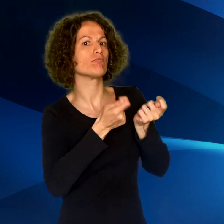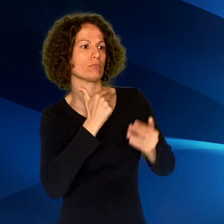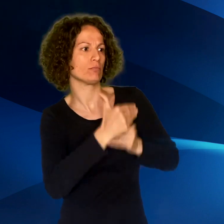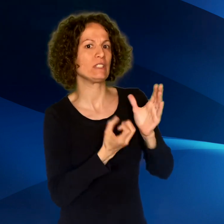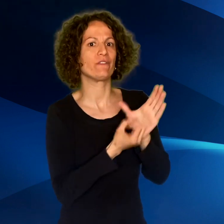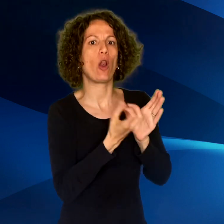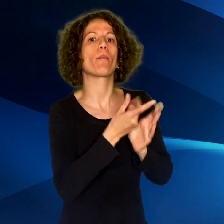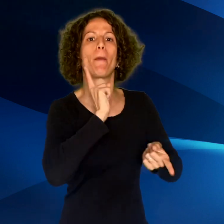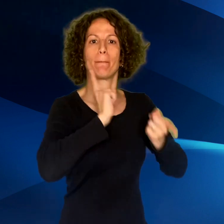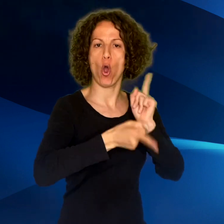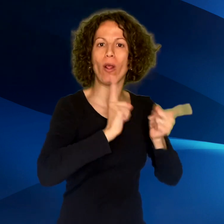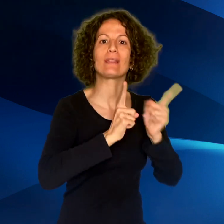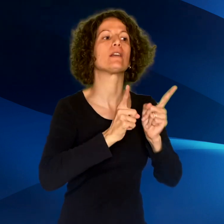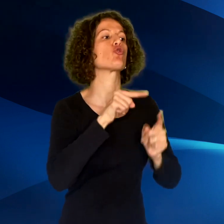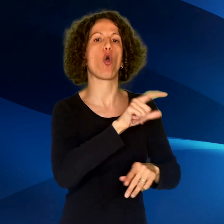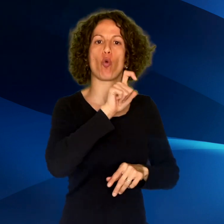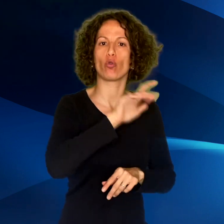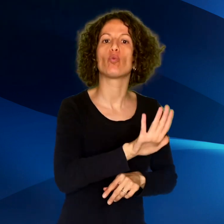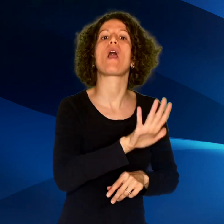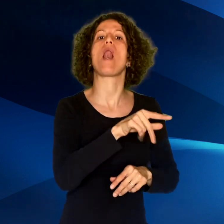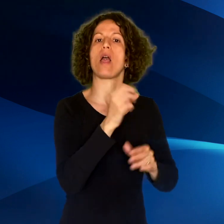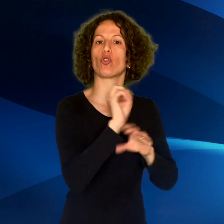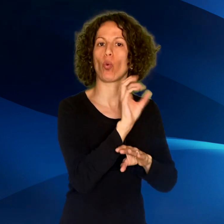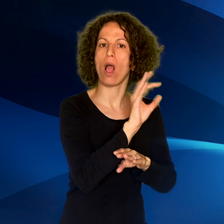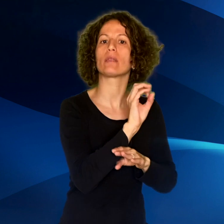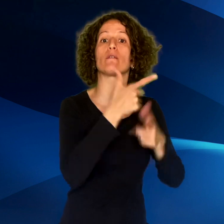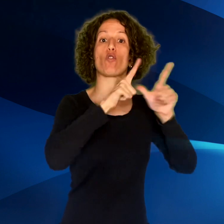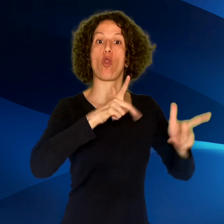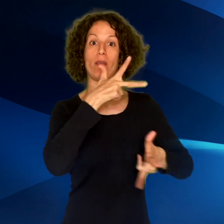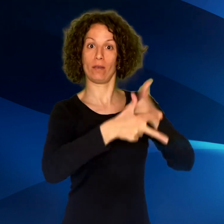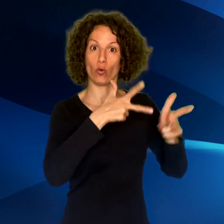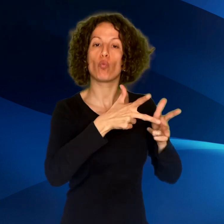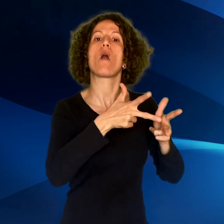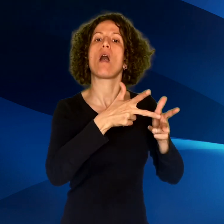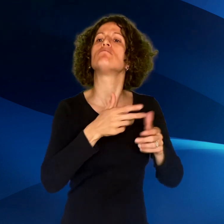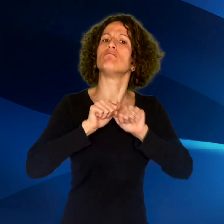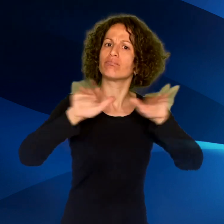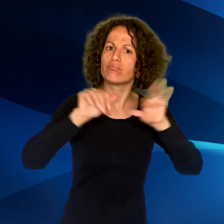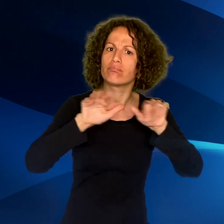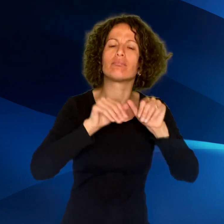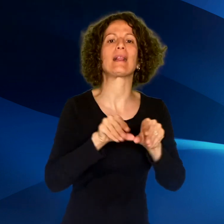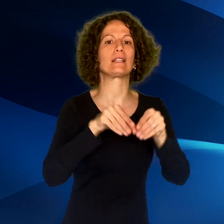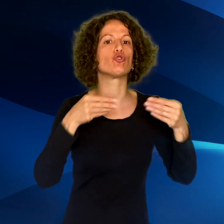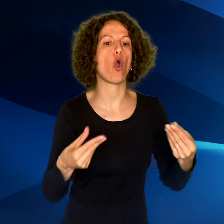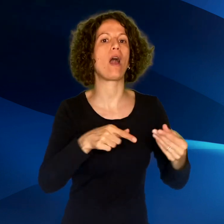L'accordo “riconosce il primato delle organizzazioni di persone Sorde per guidare lo sviluppo politico, culturale ed educativo della lingua dei segni nel loro paese,